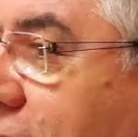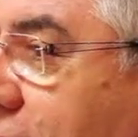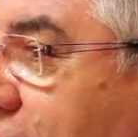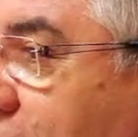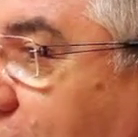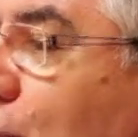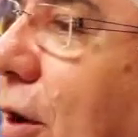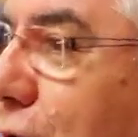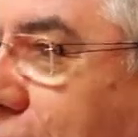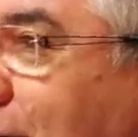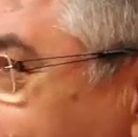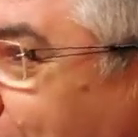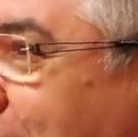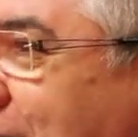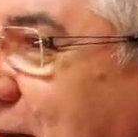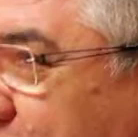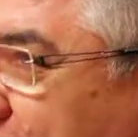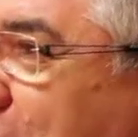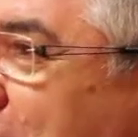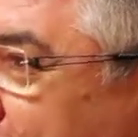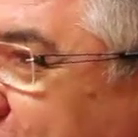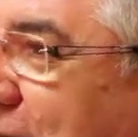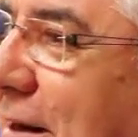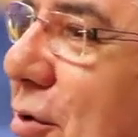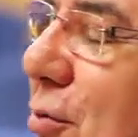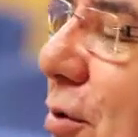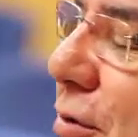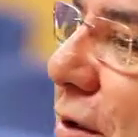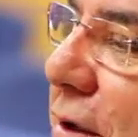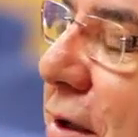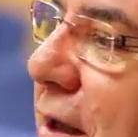si alguno te ha contactado, sabes que tenemos interés en esas cuestiones,